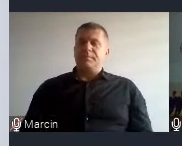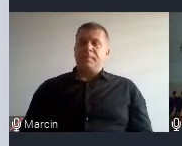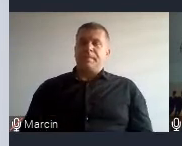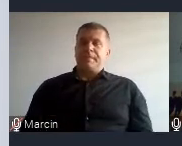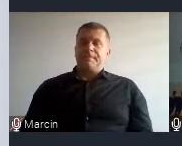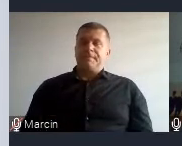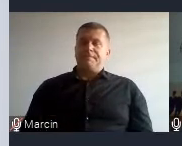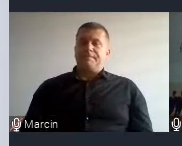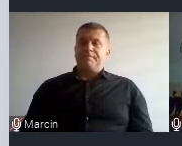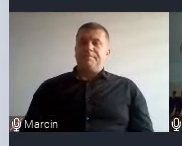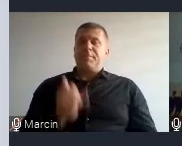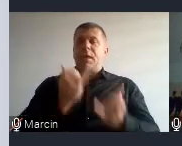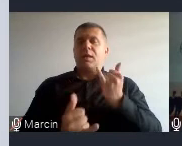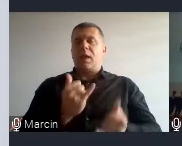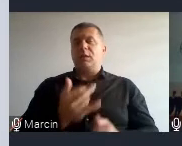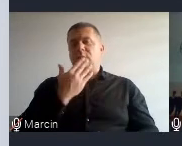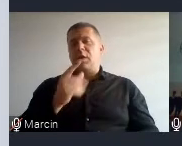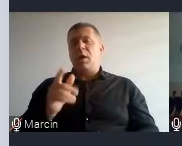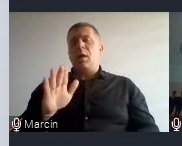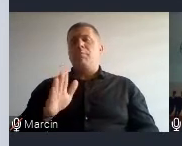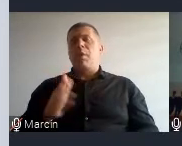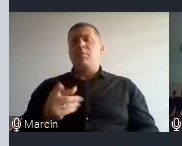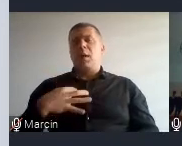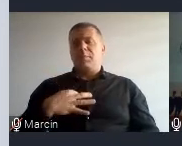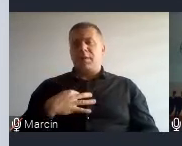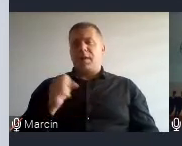Jeśli mówimy o podmiotach prywatnych, tak jak Państwo widzicie,